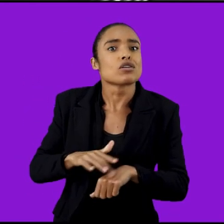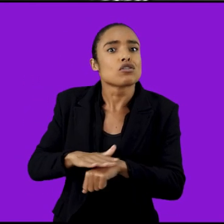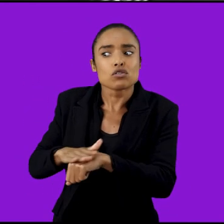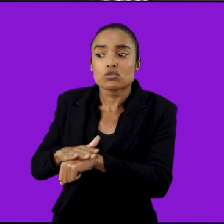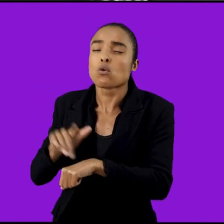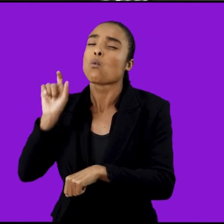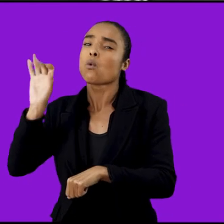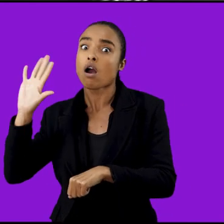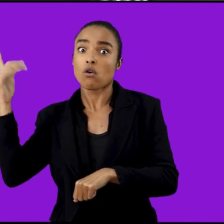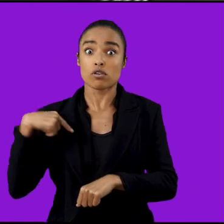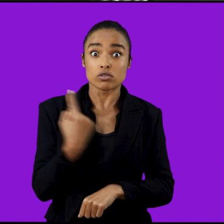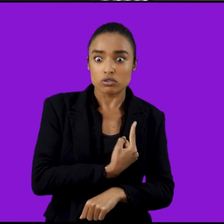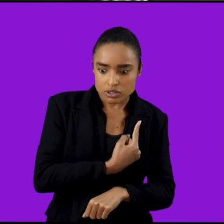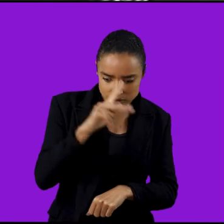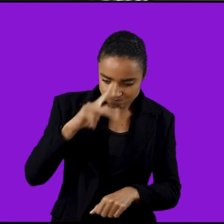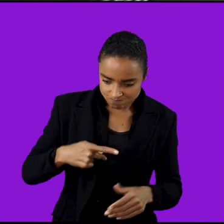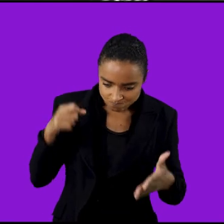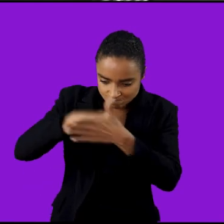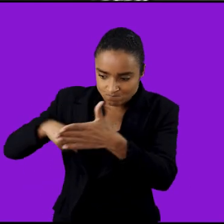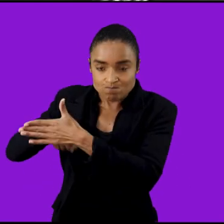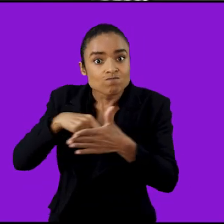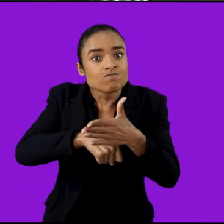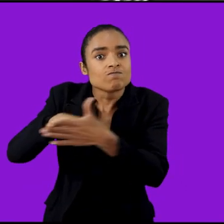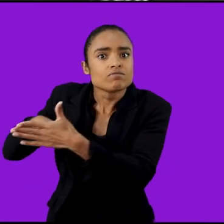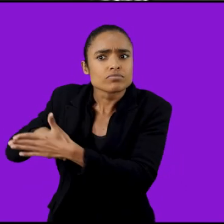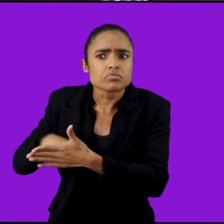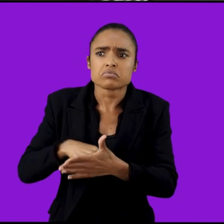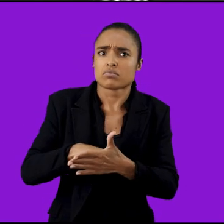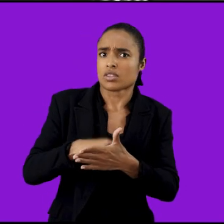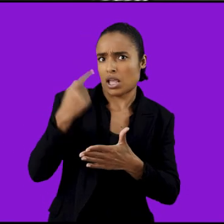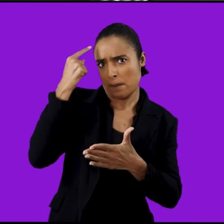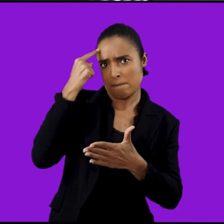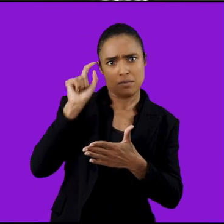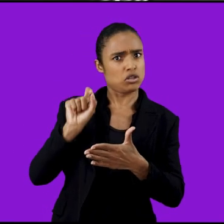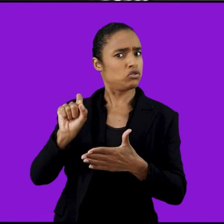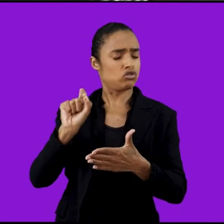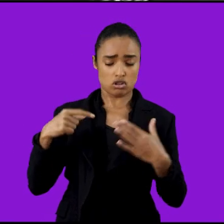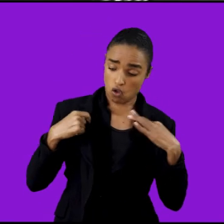a reivindicar os nossos direitos. E reivindicar nossos direitos é pensar “Que roupa que